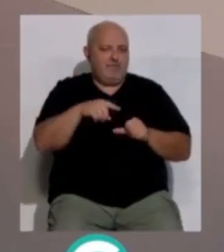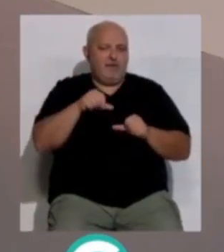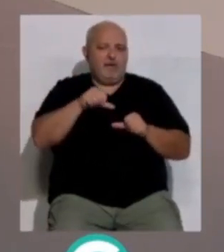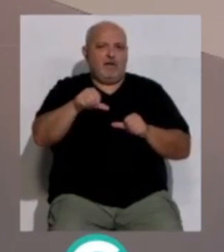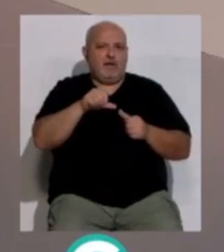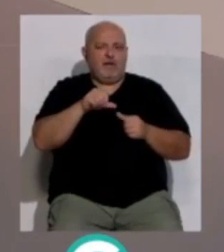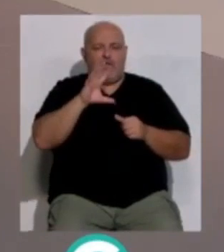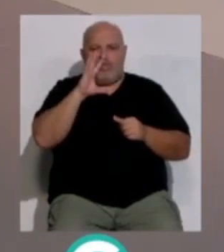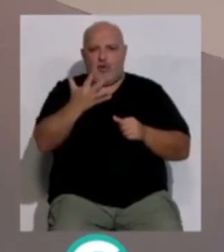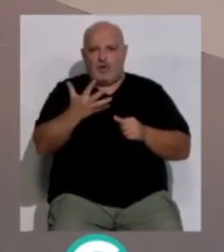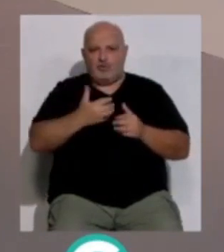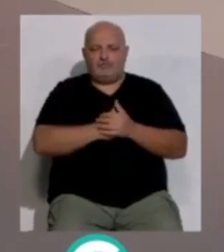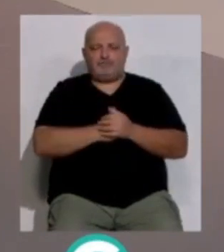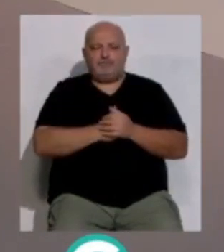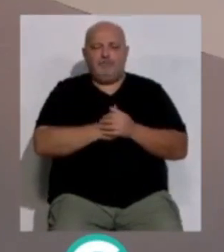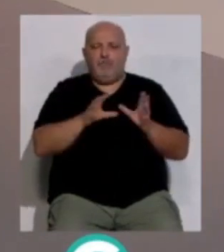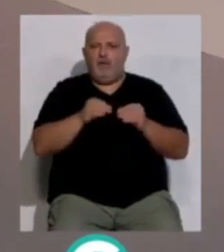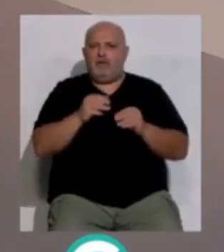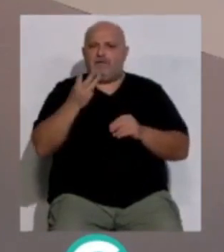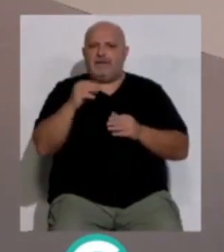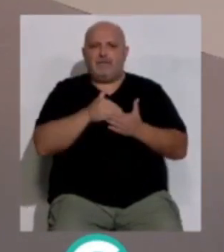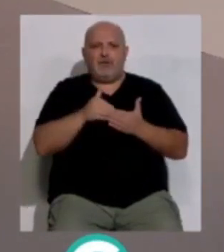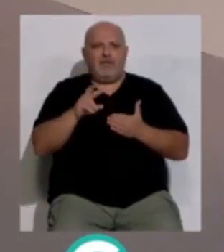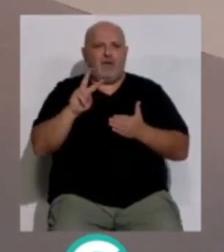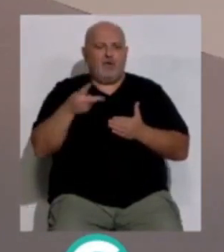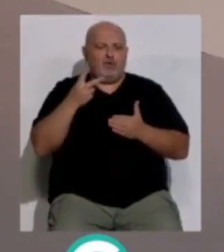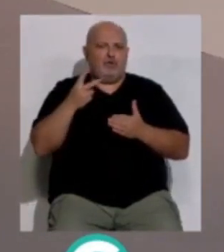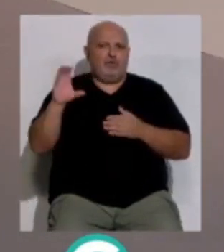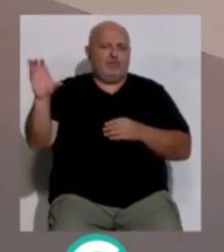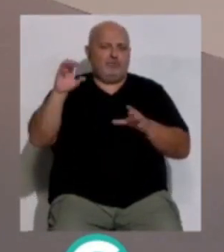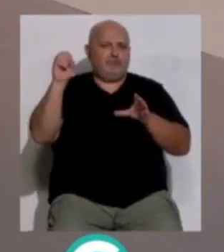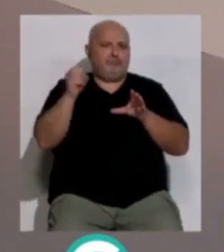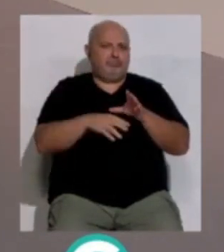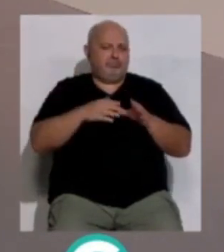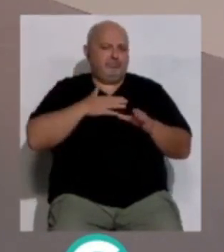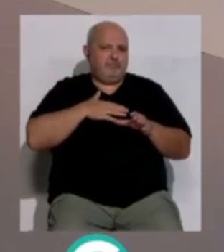próximos cinco años estima que en torno a 30 millones de euros percibiría la organización